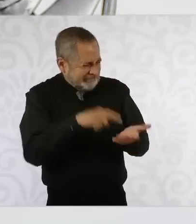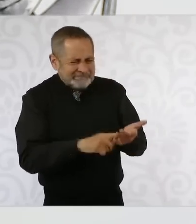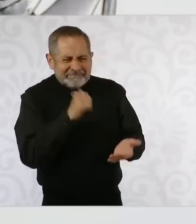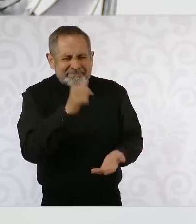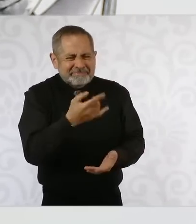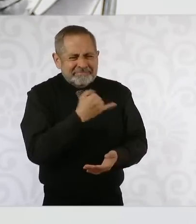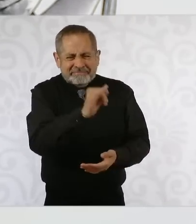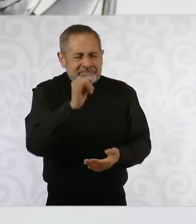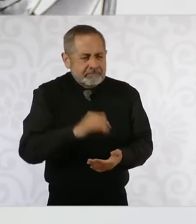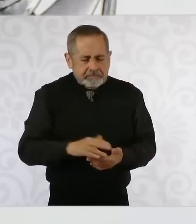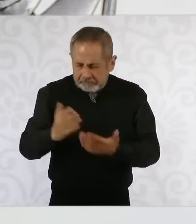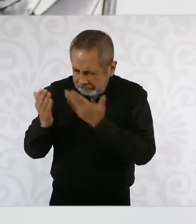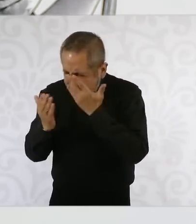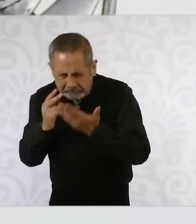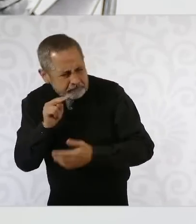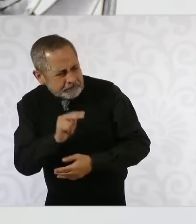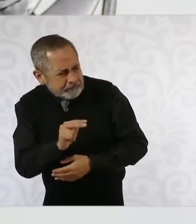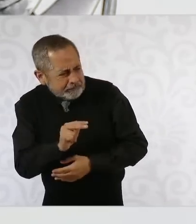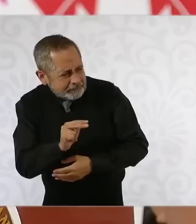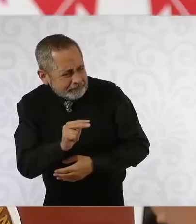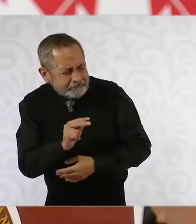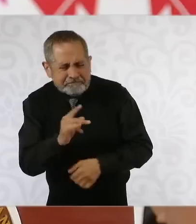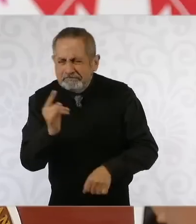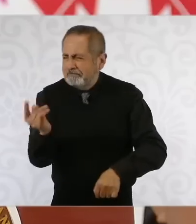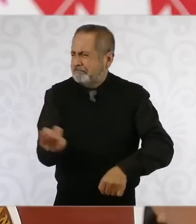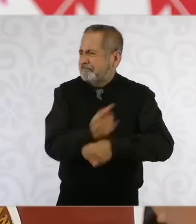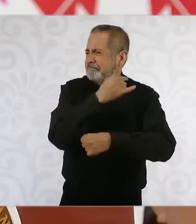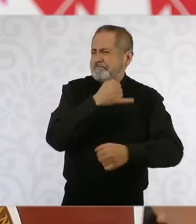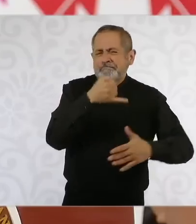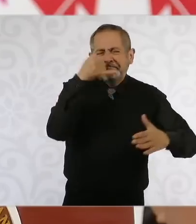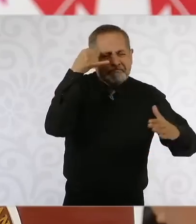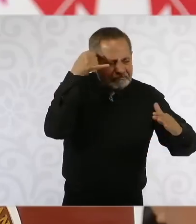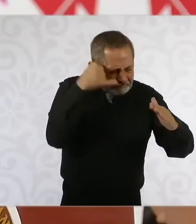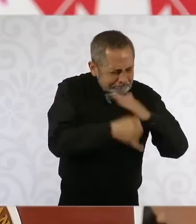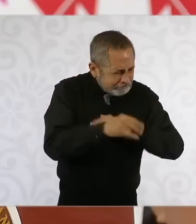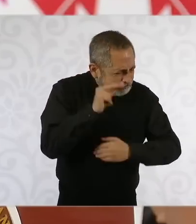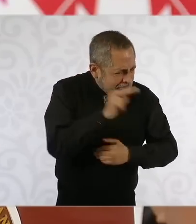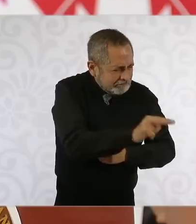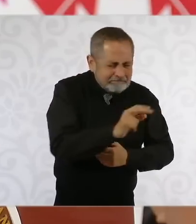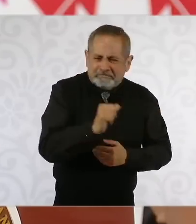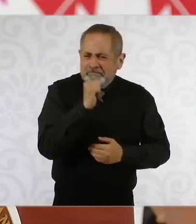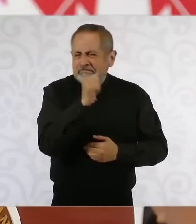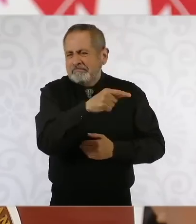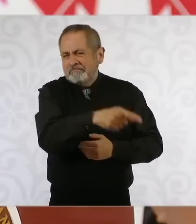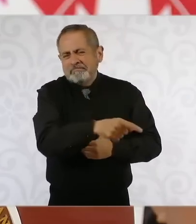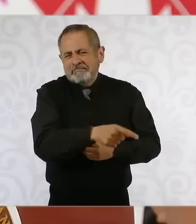científica como se ha mencionado aquí entonces ese es el tema que nosotros estamos planteando